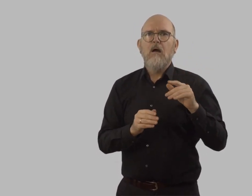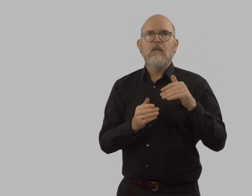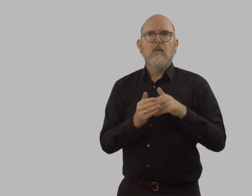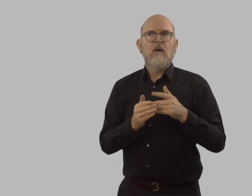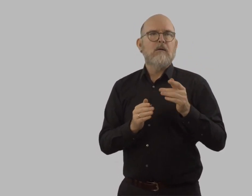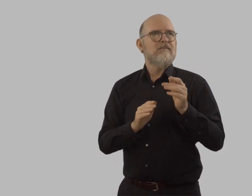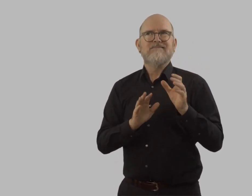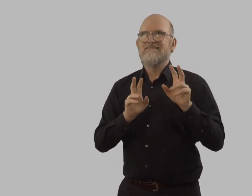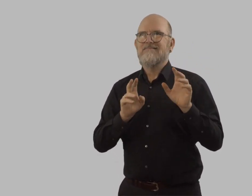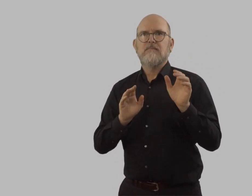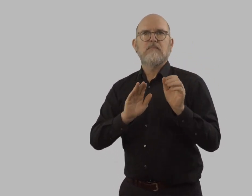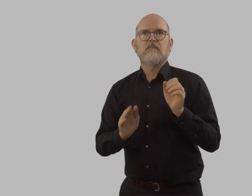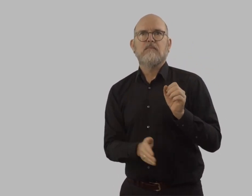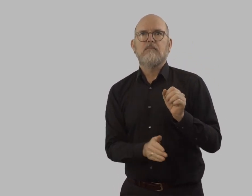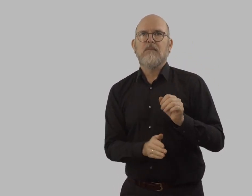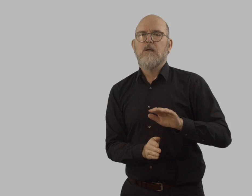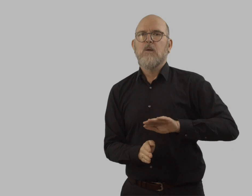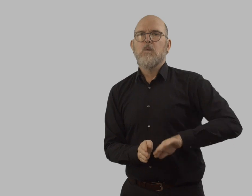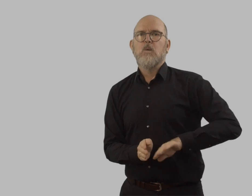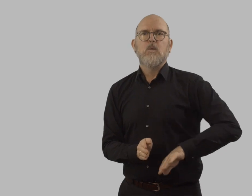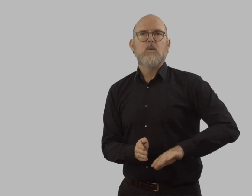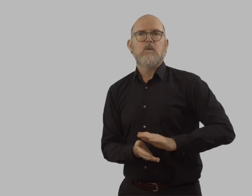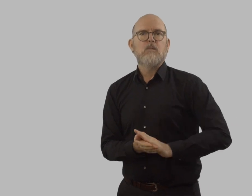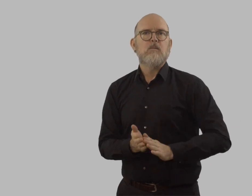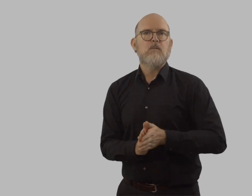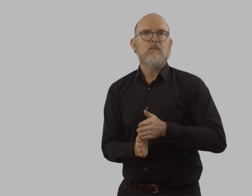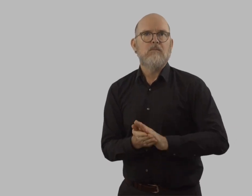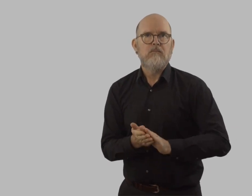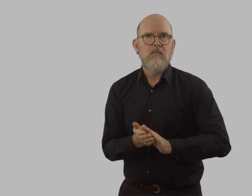wurde aber lange ausgeblendet.